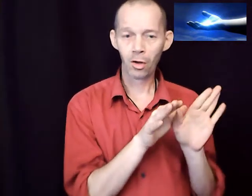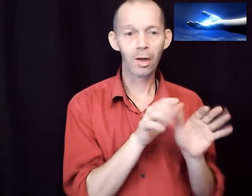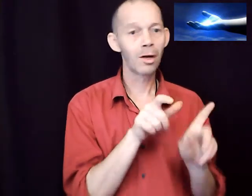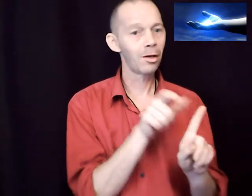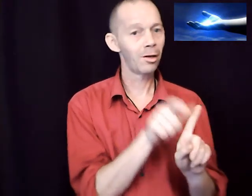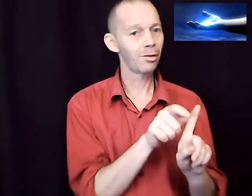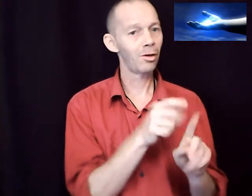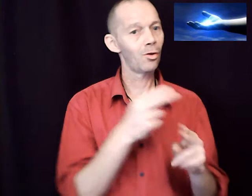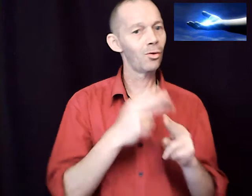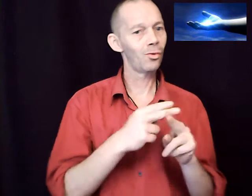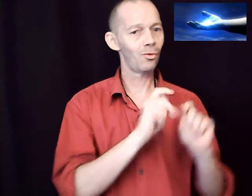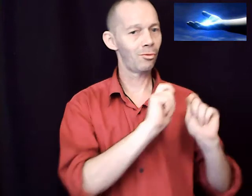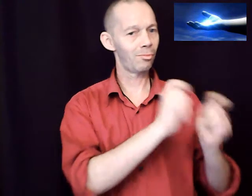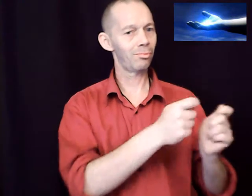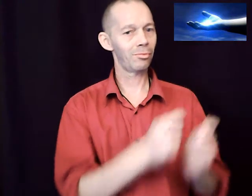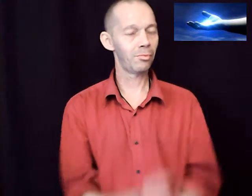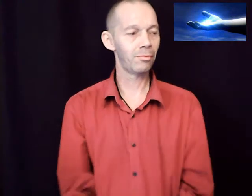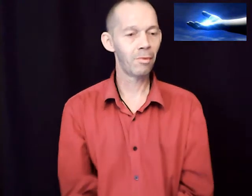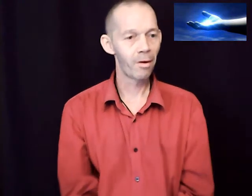On a le nom d'Ange-gardien.